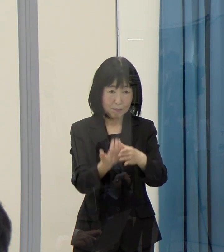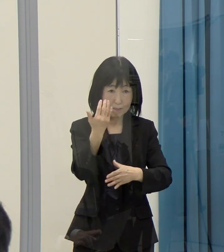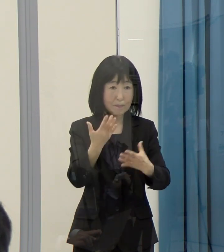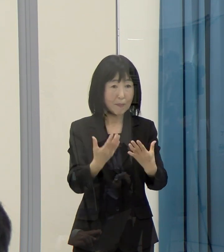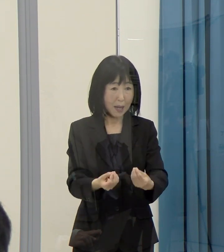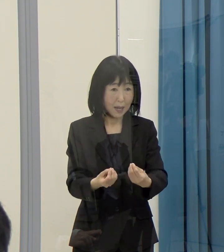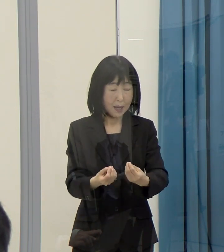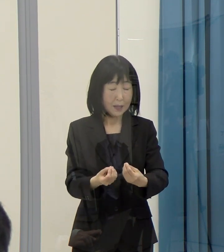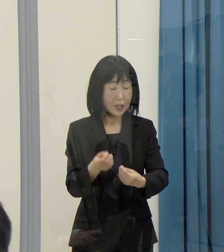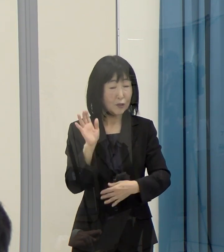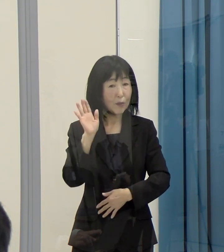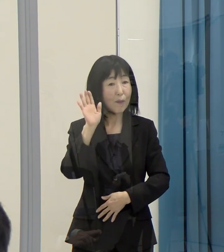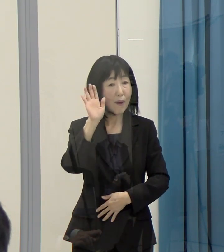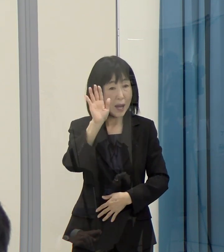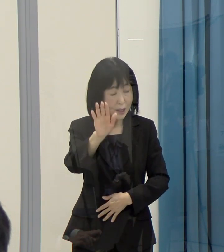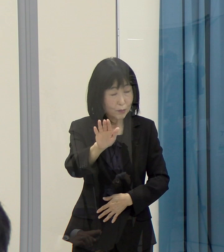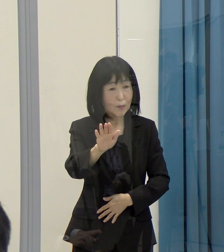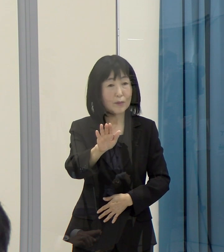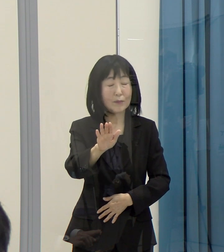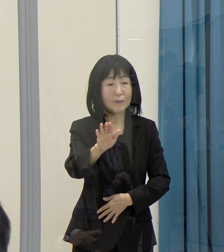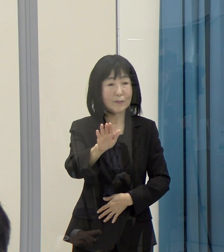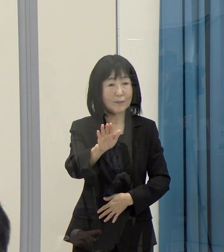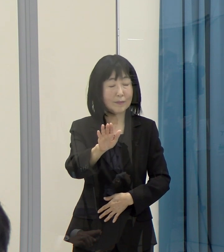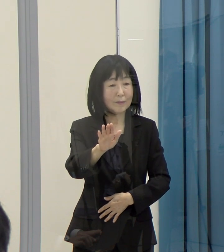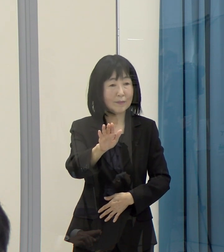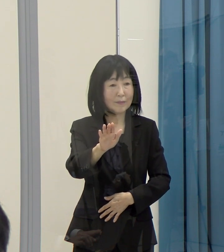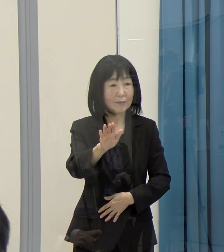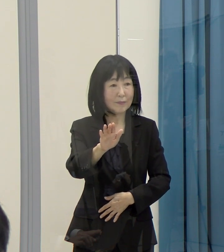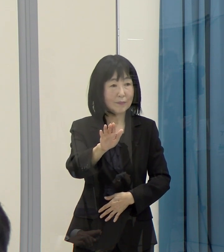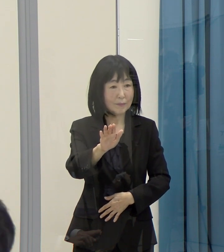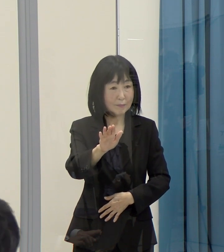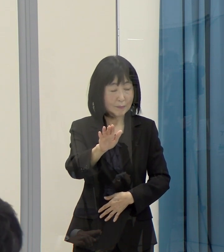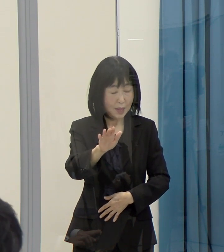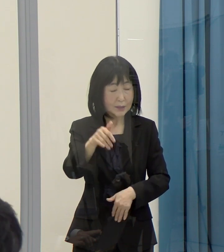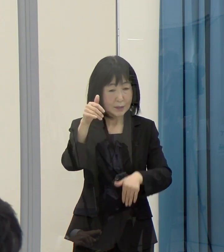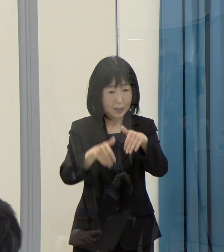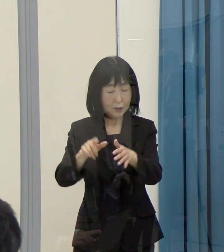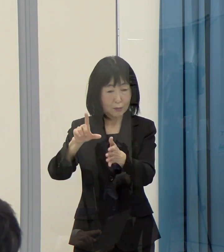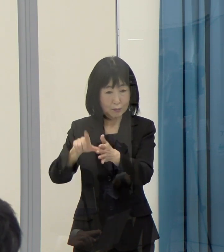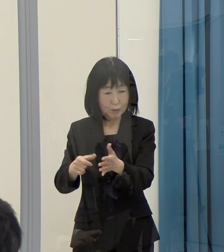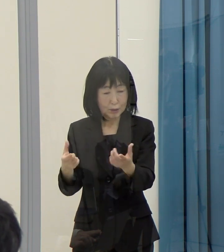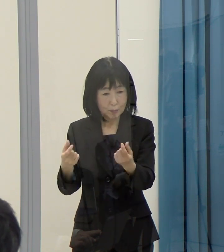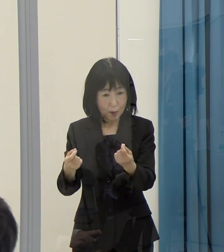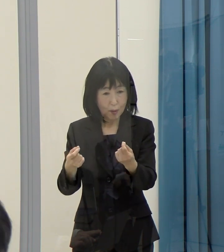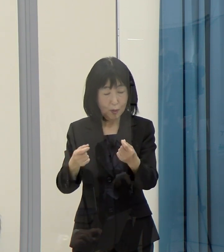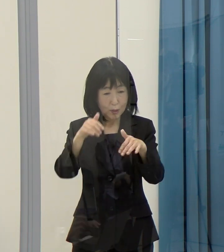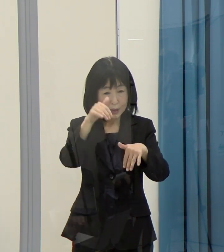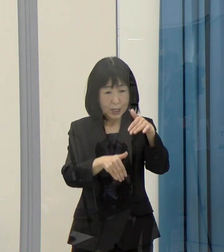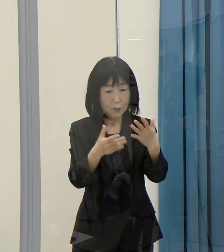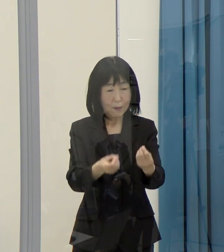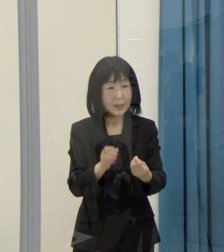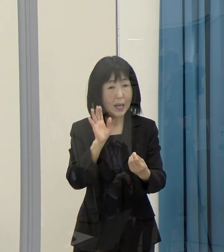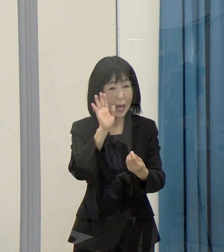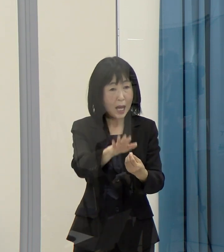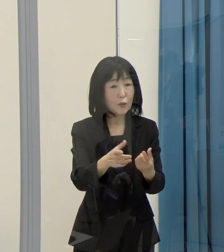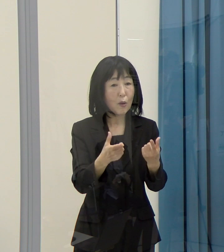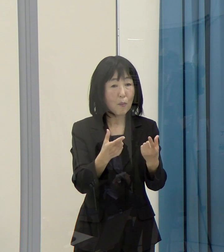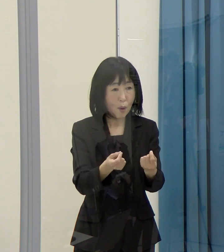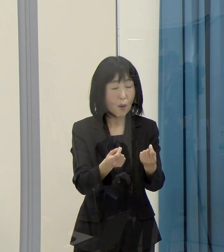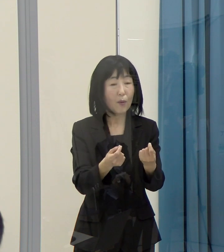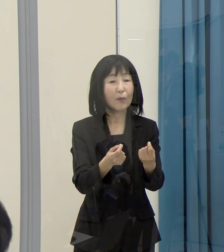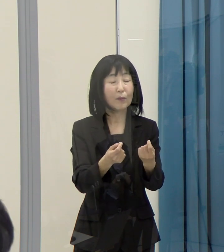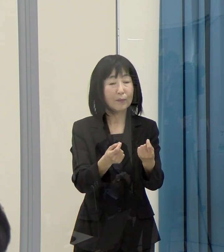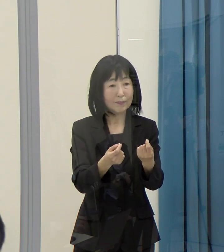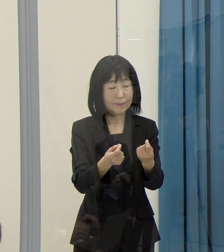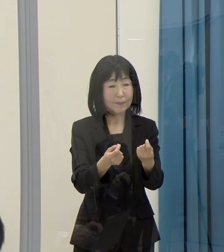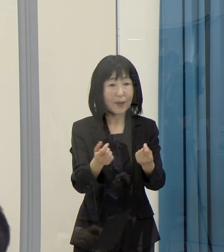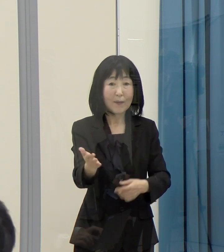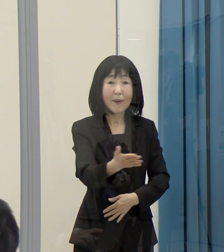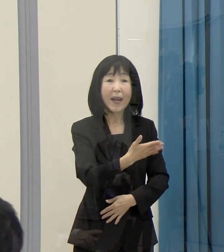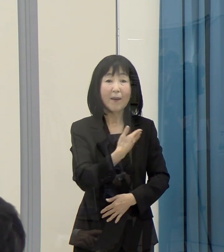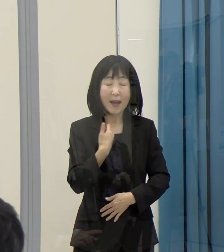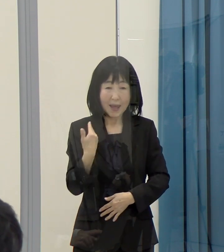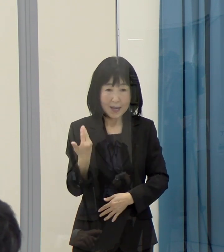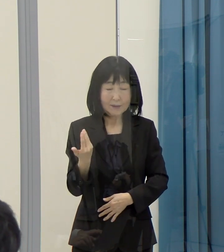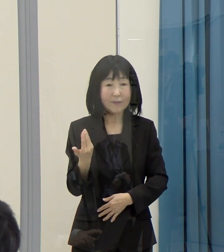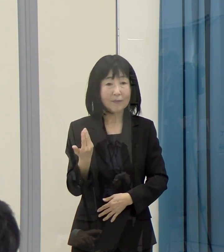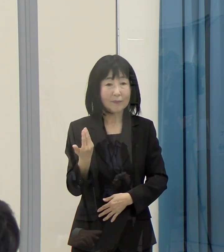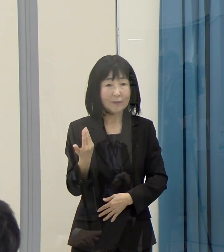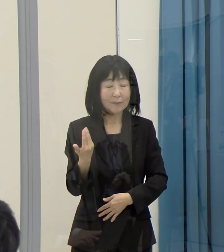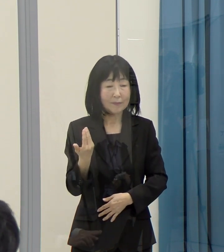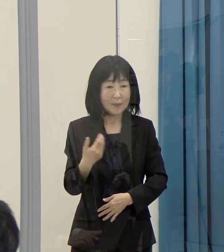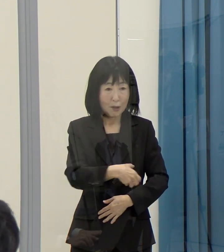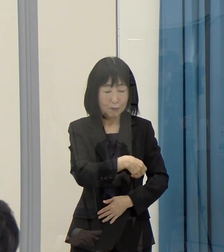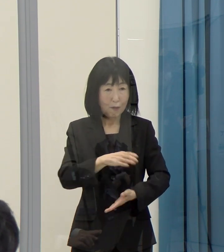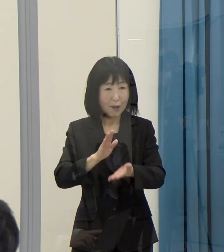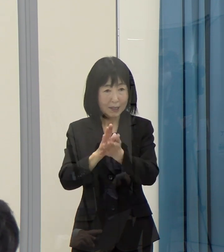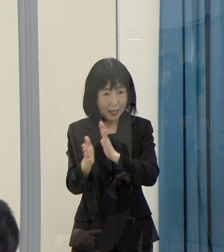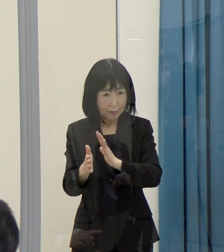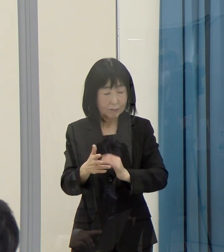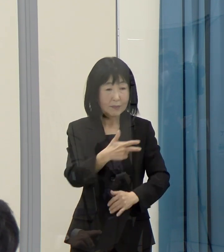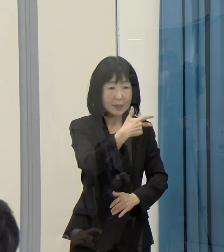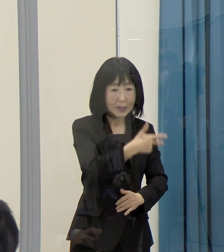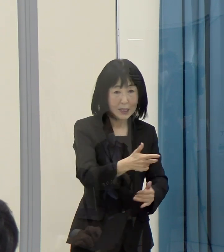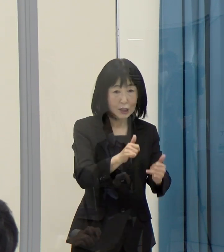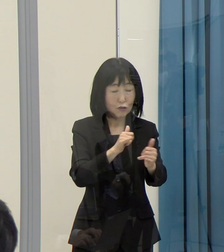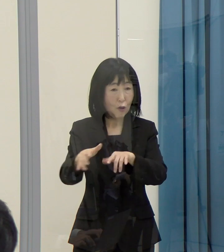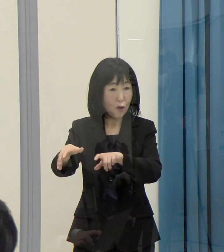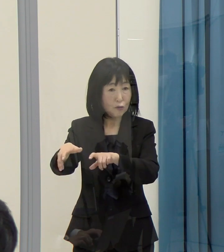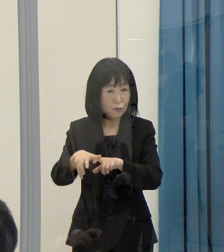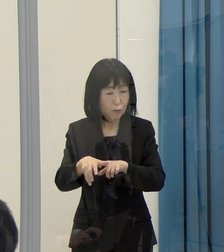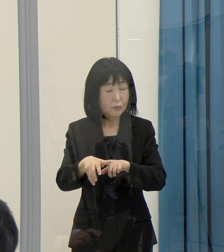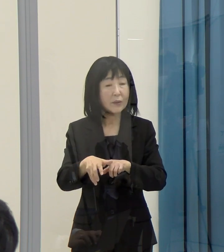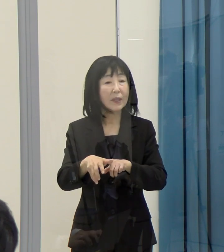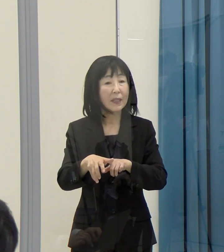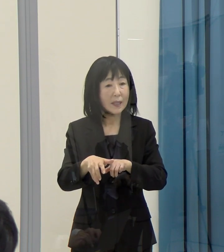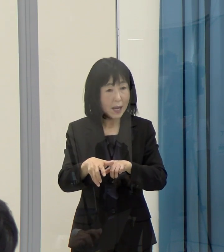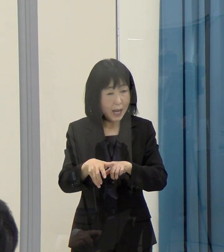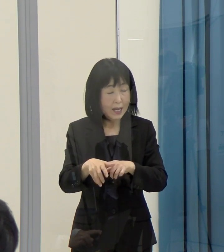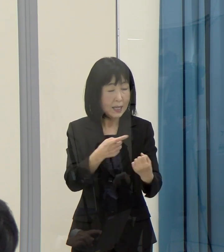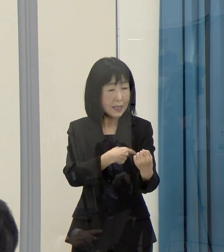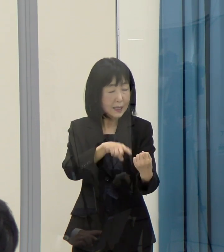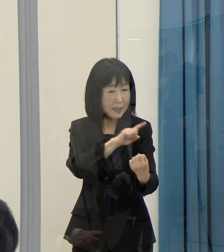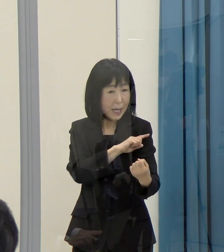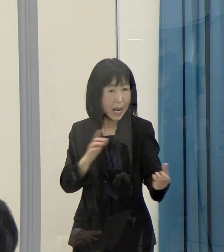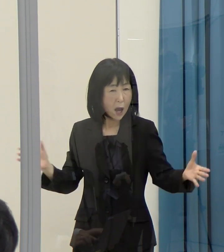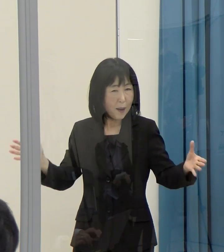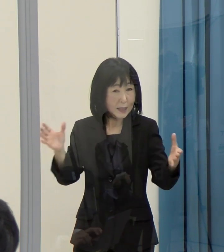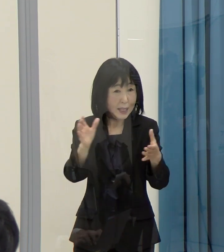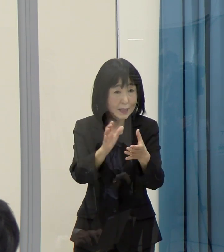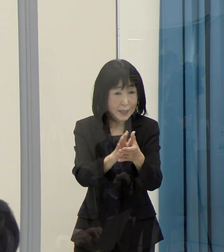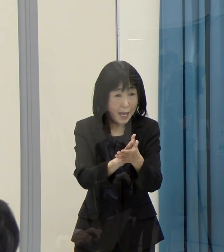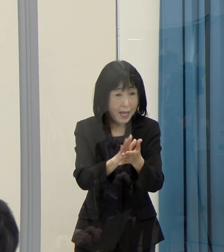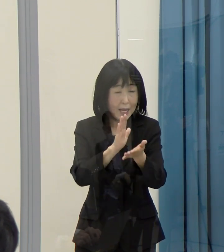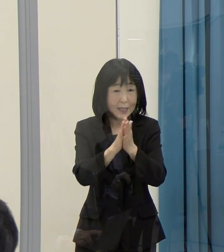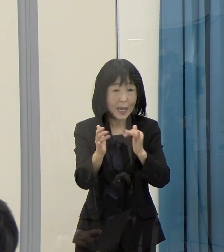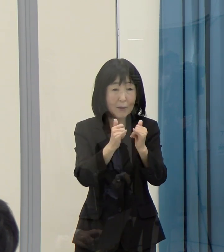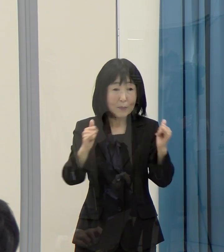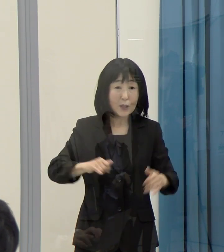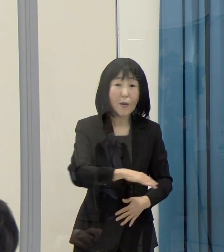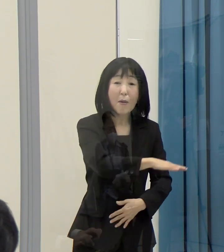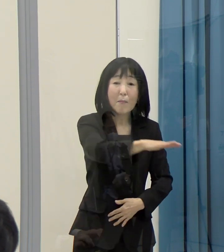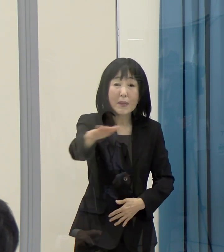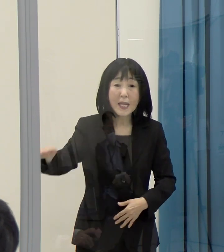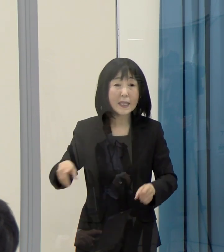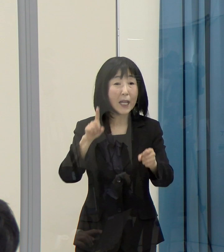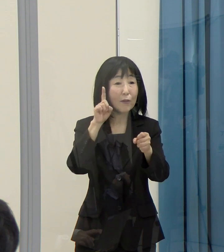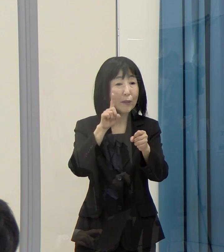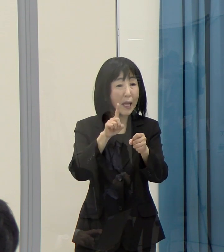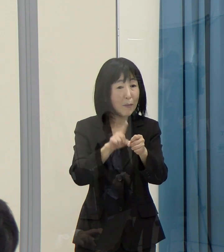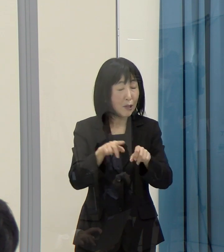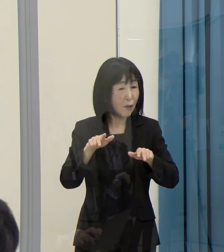その後、選挙の間を通じてもそうですけど、ずっと申し上げているのは、我々、県と市町村が力を合わせて、県民の皆さんのための行政を行っていく。